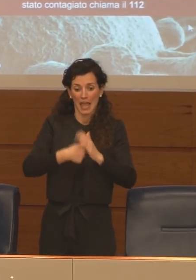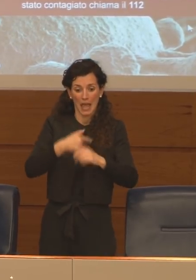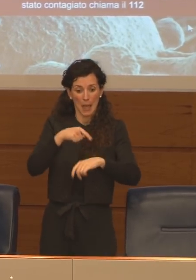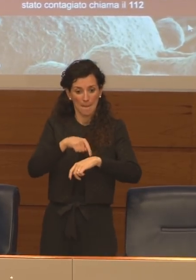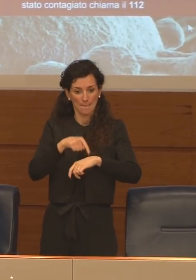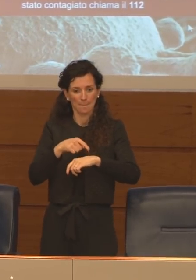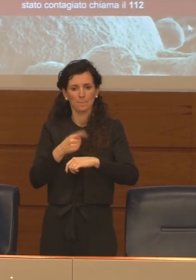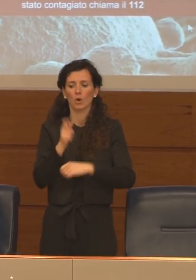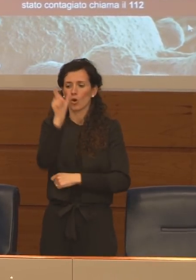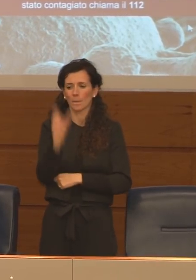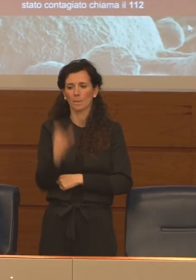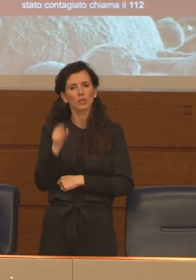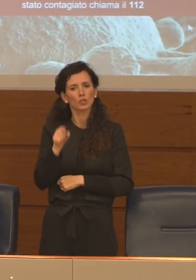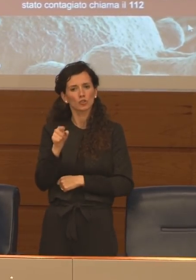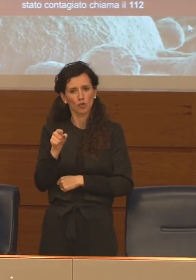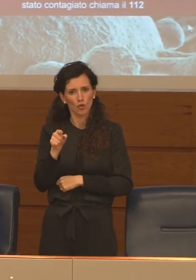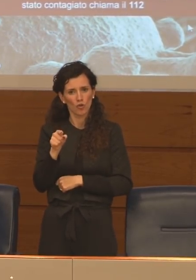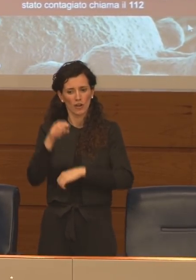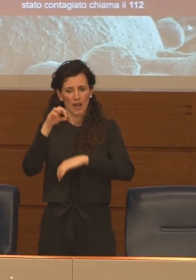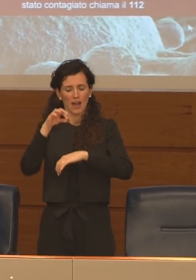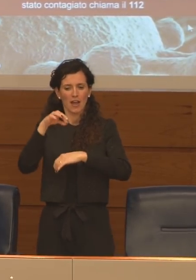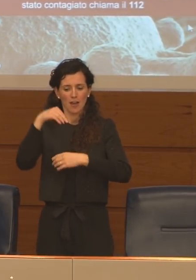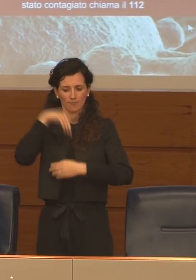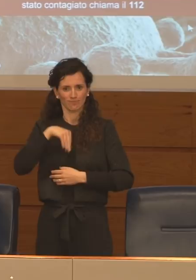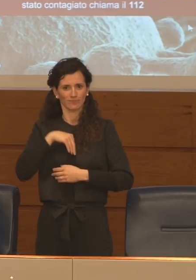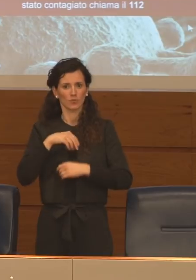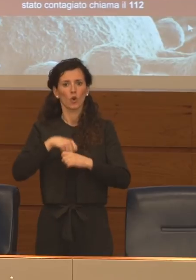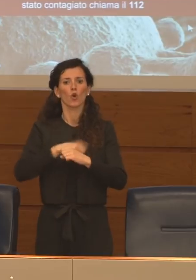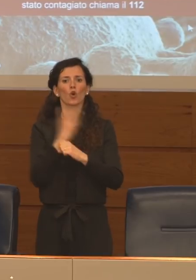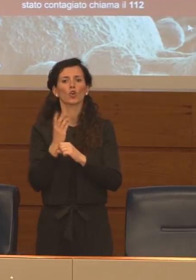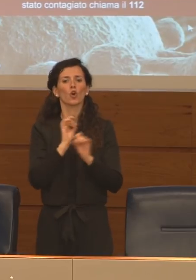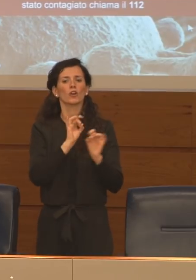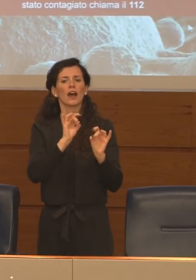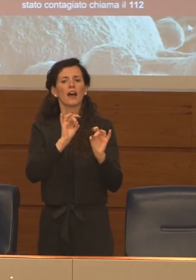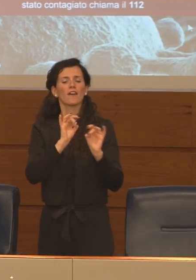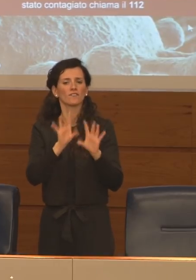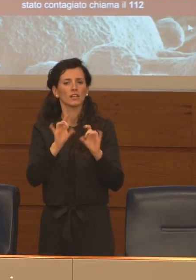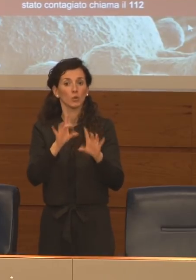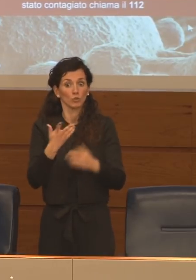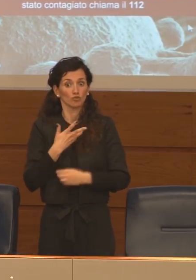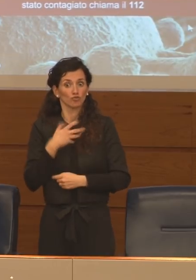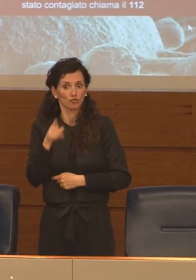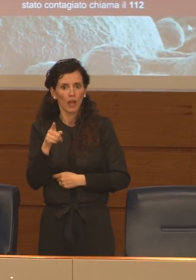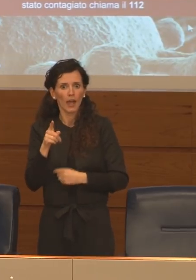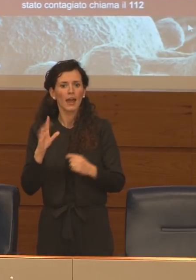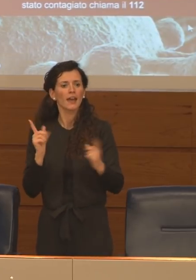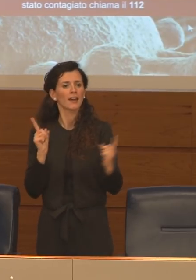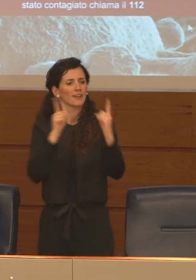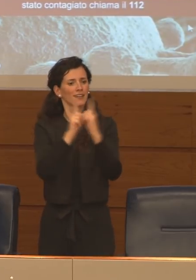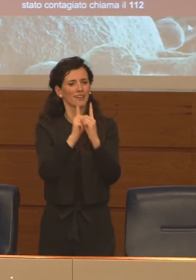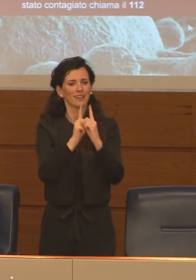il momento in cui può manifestarsi l'infezione è un tempo medio di circa